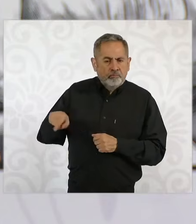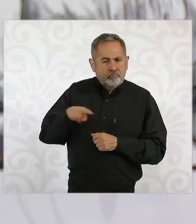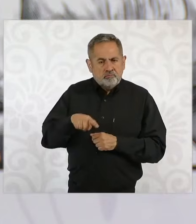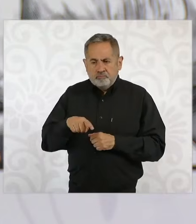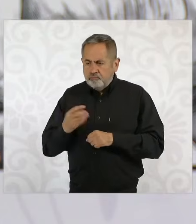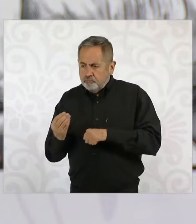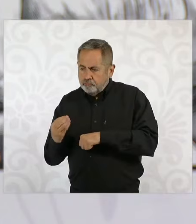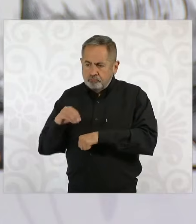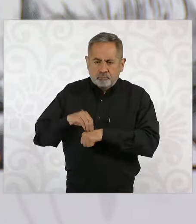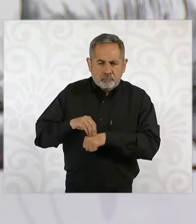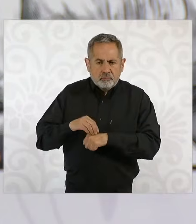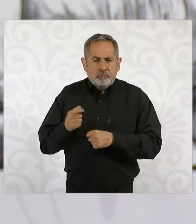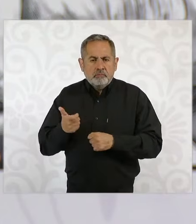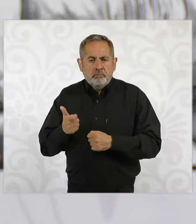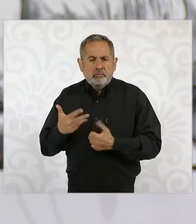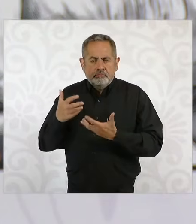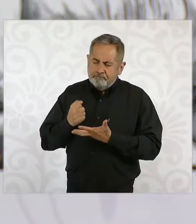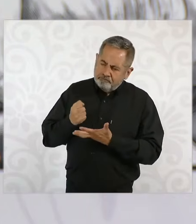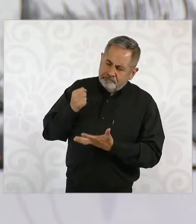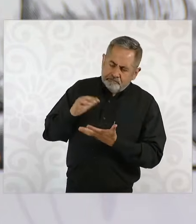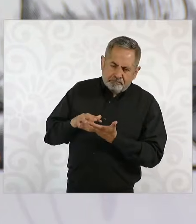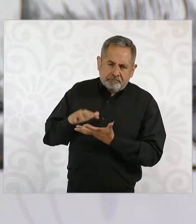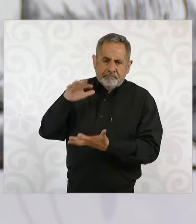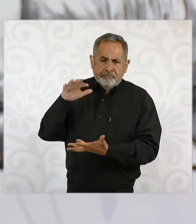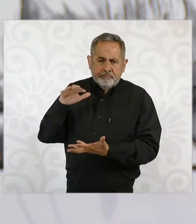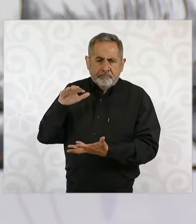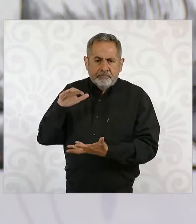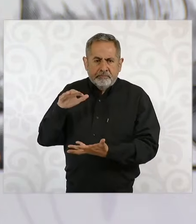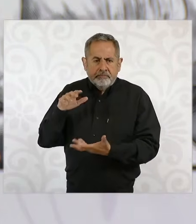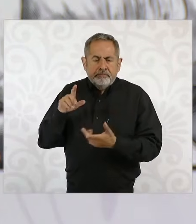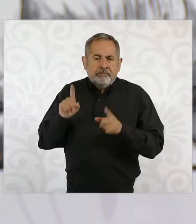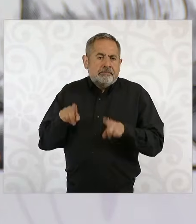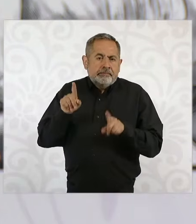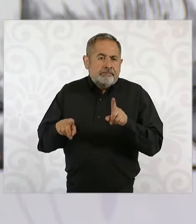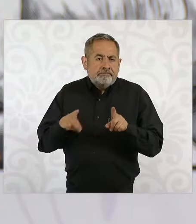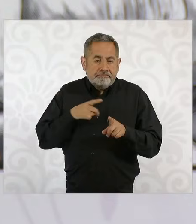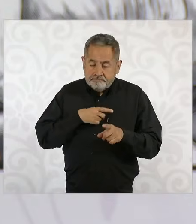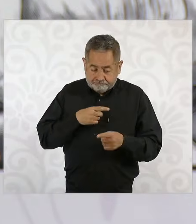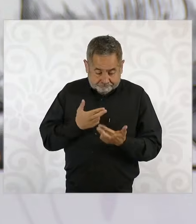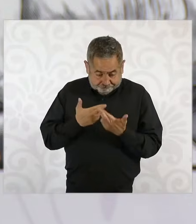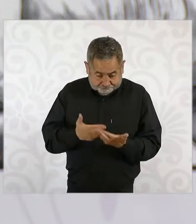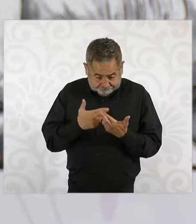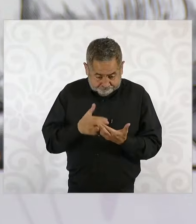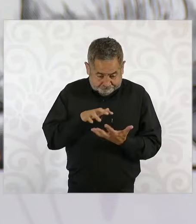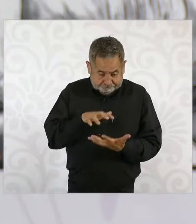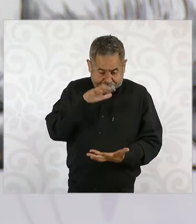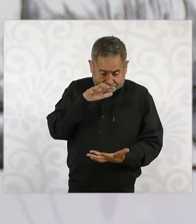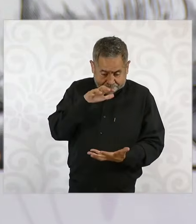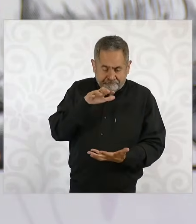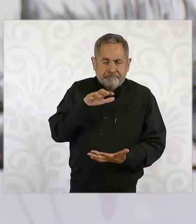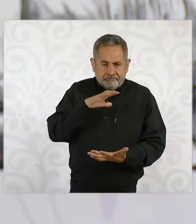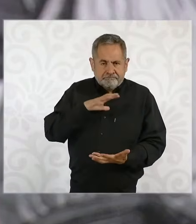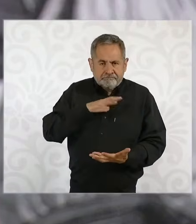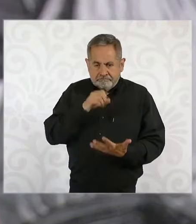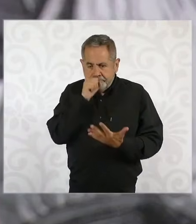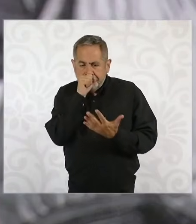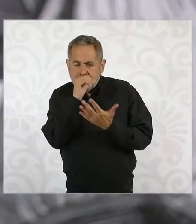los montos tienen que estar con base en el presupuesto. Si no está presupuestado, ¿cómo cómo